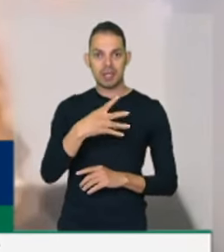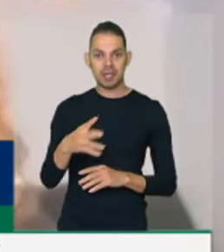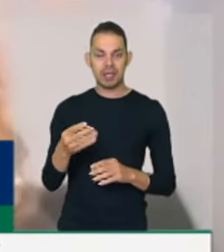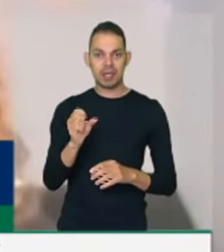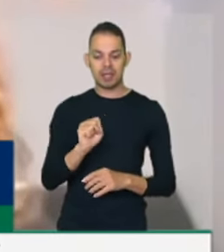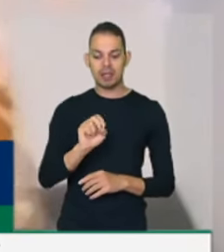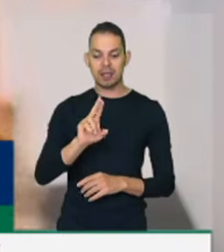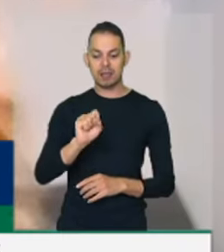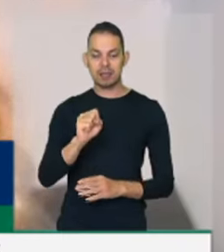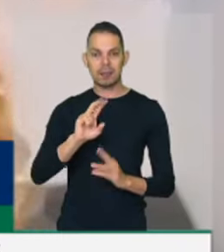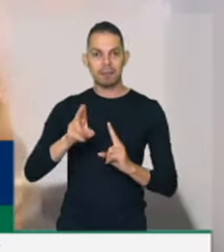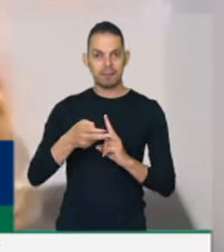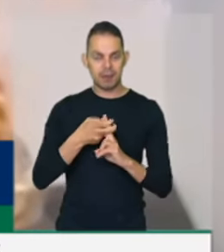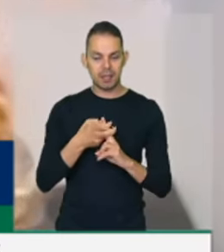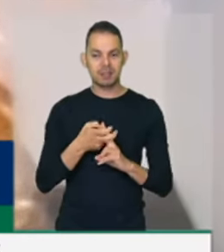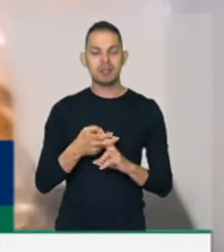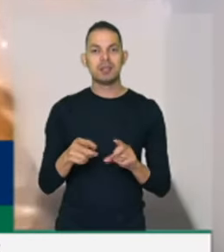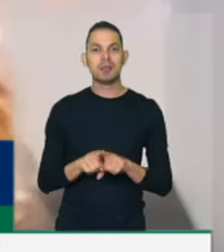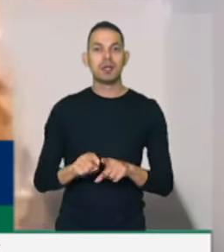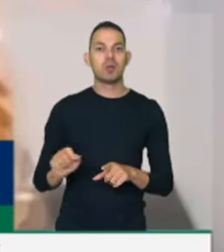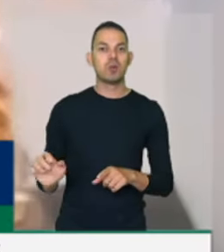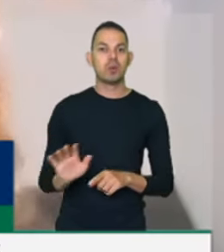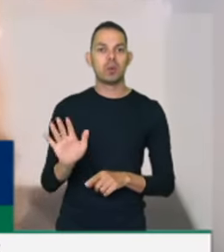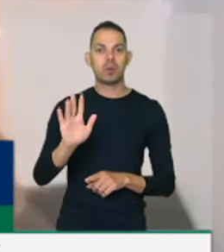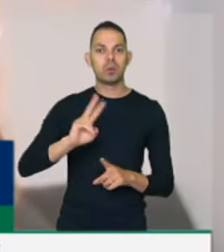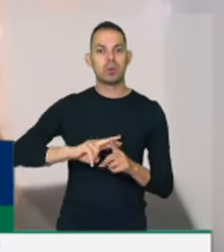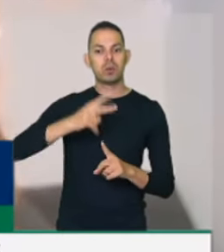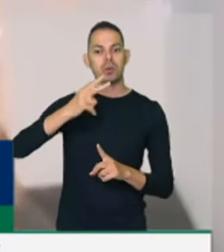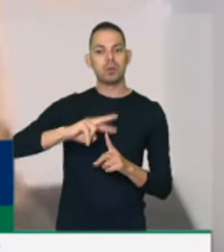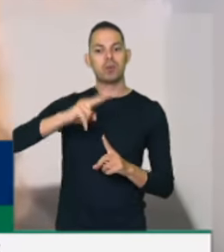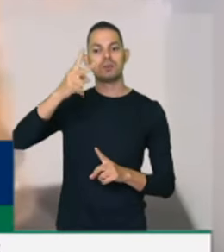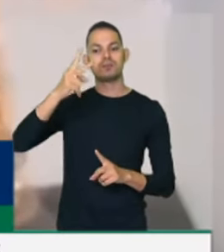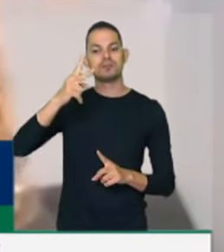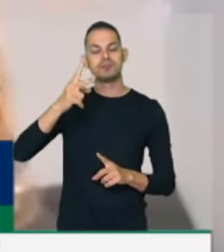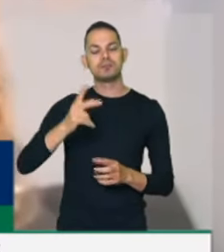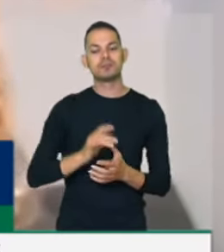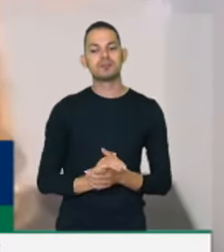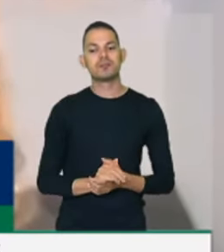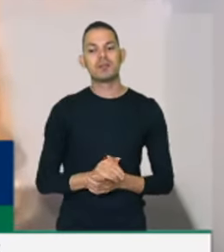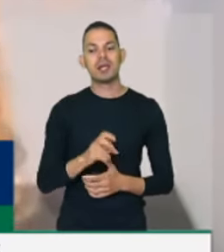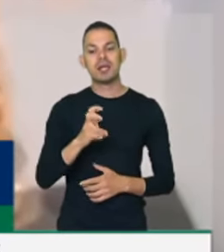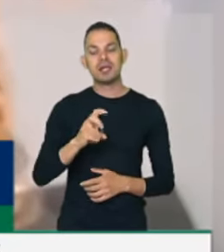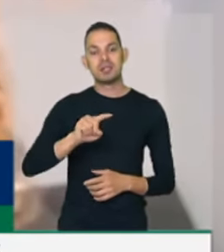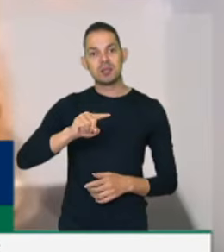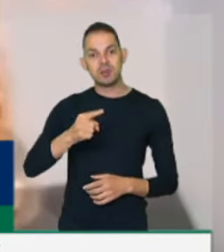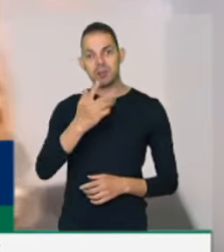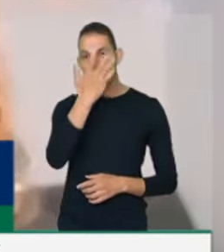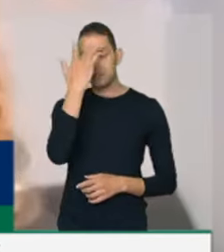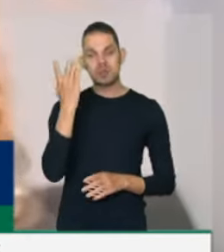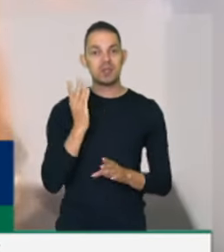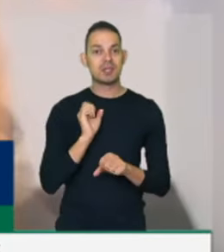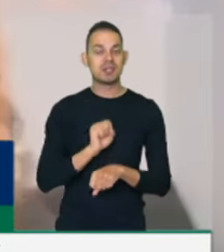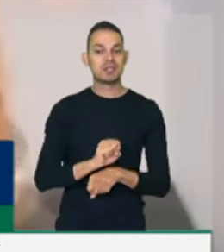CINCO MIL PESSOAS AGUARDANDO E AUMENTOU A TRANSMISSÃO POR FALTA DE COORDENAÇÃO DE